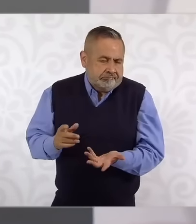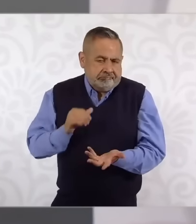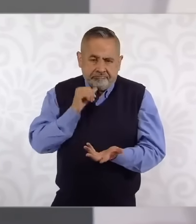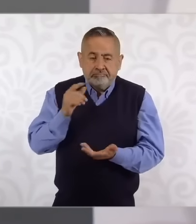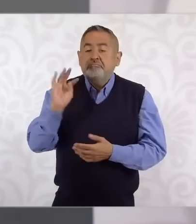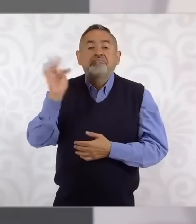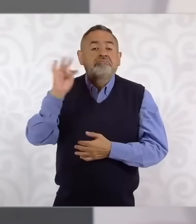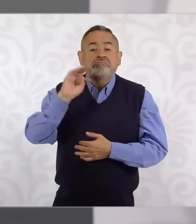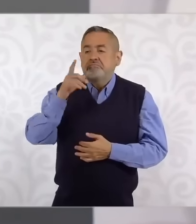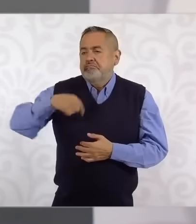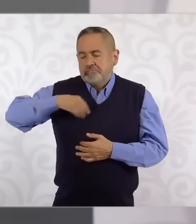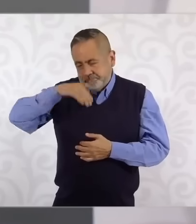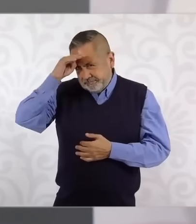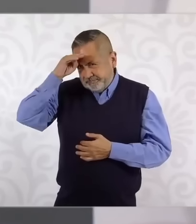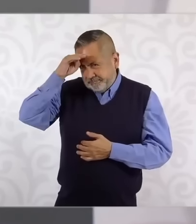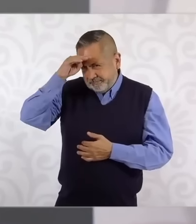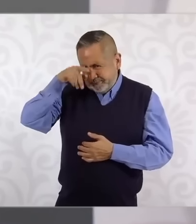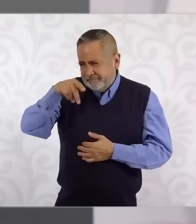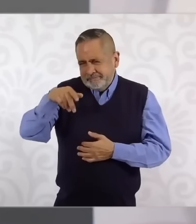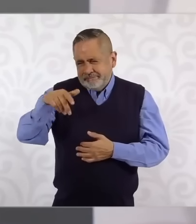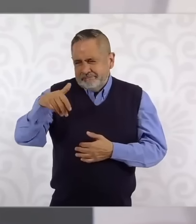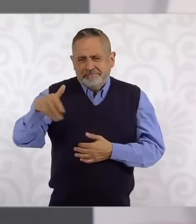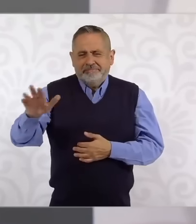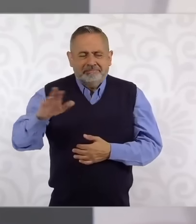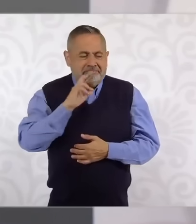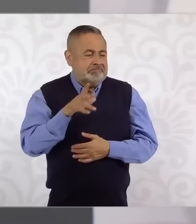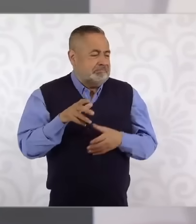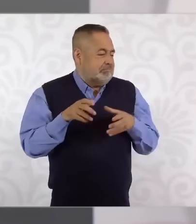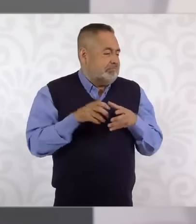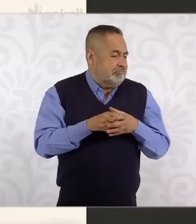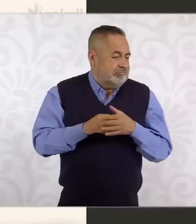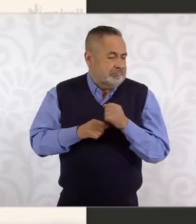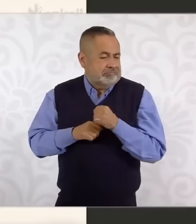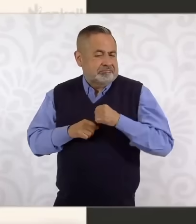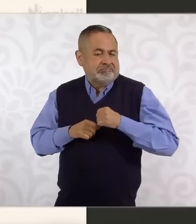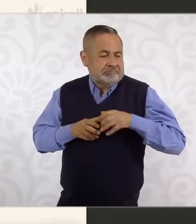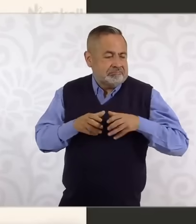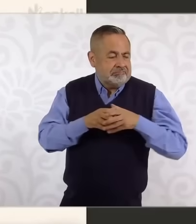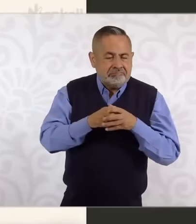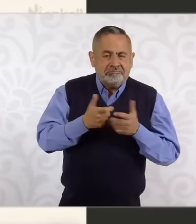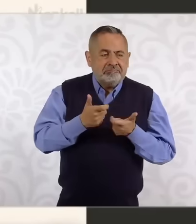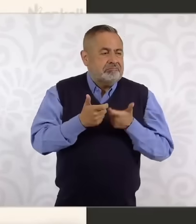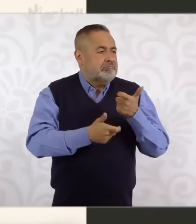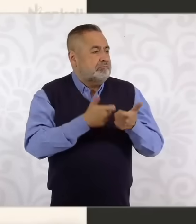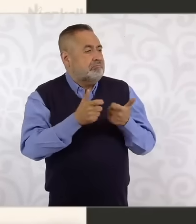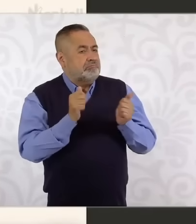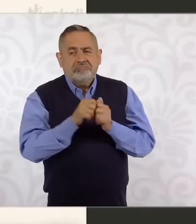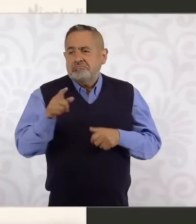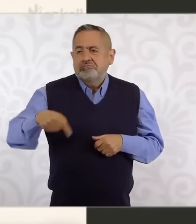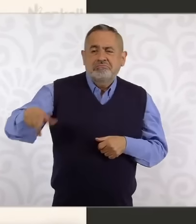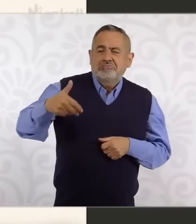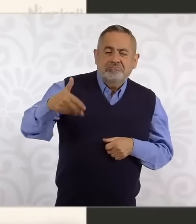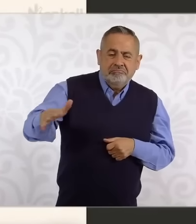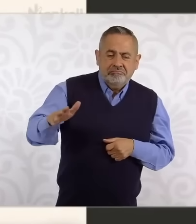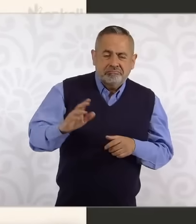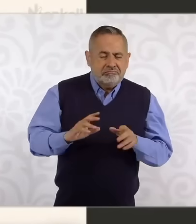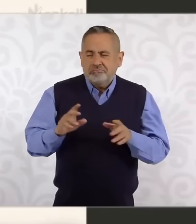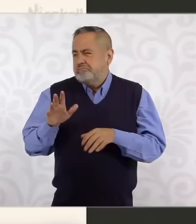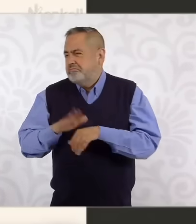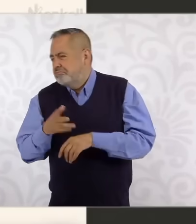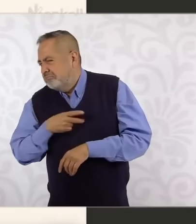privilegiado eh a los demás recursos económicos frente a los más pobres del país, pues no